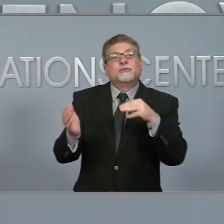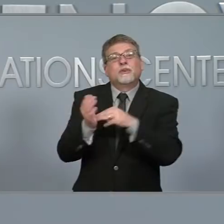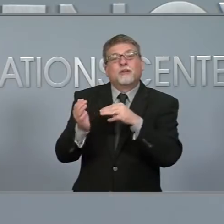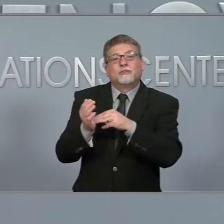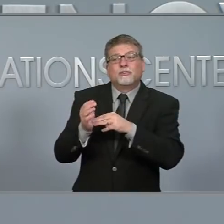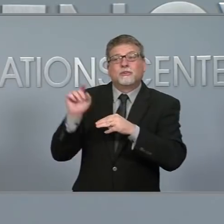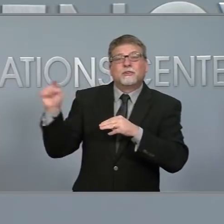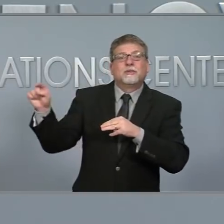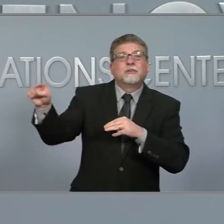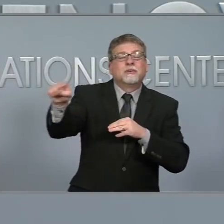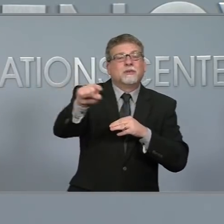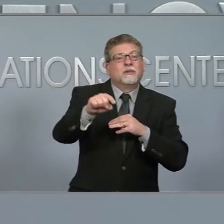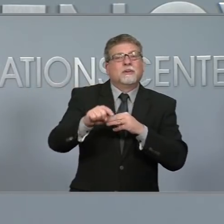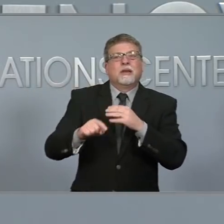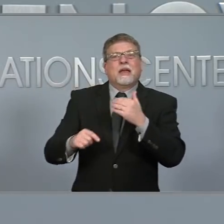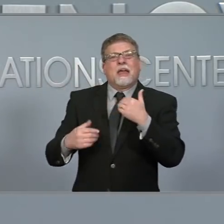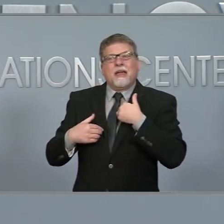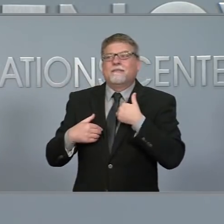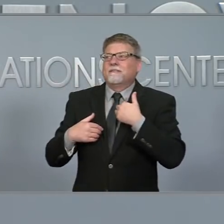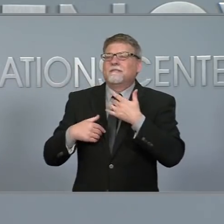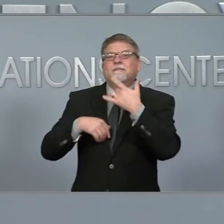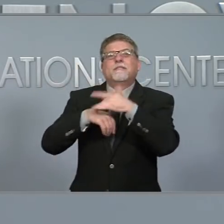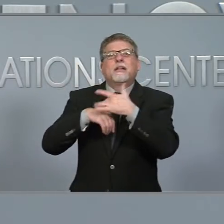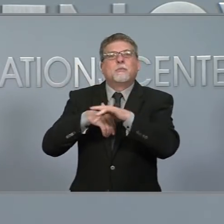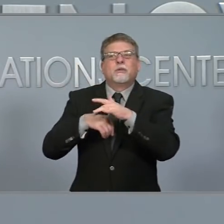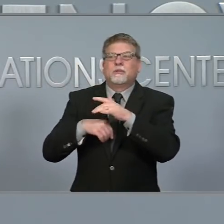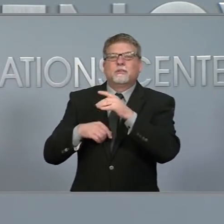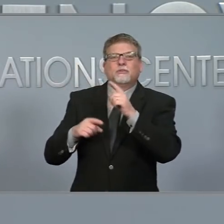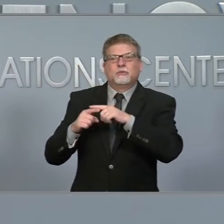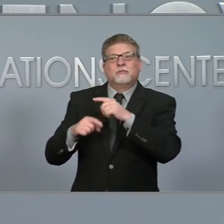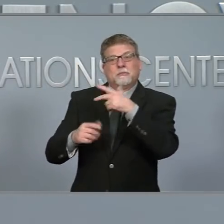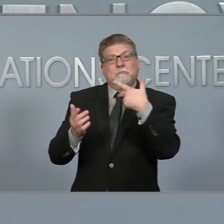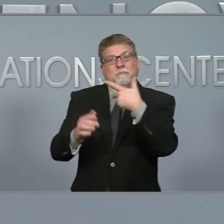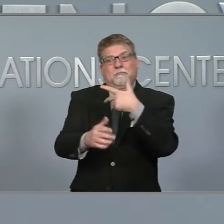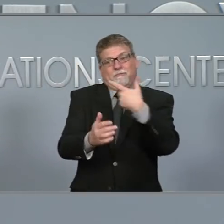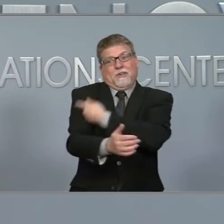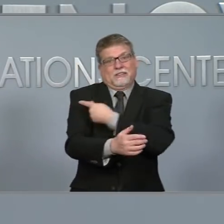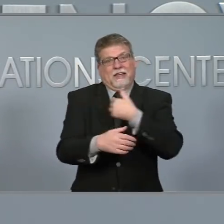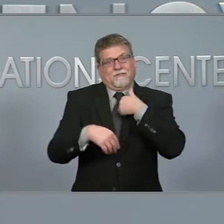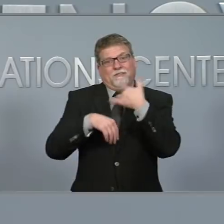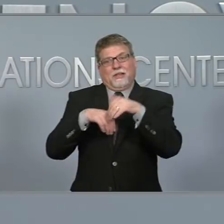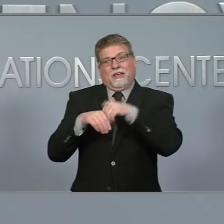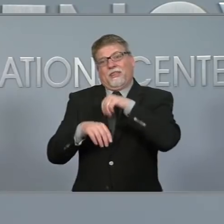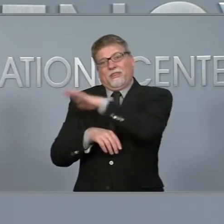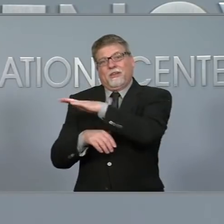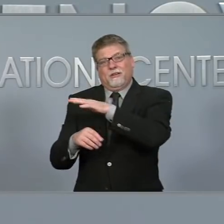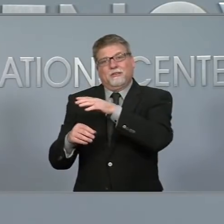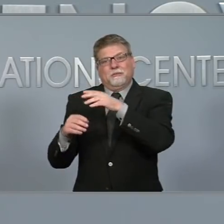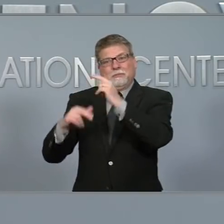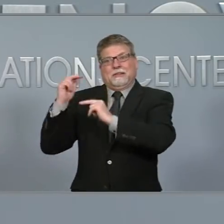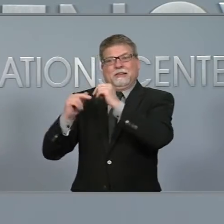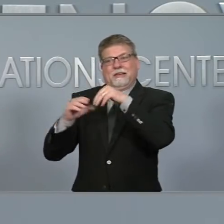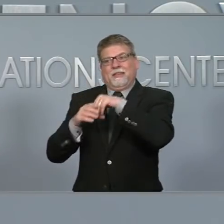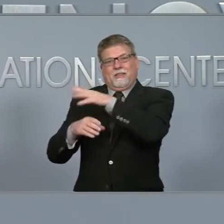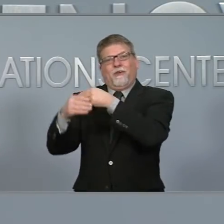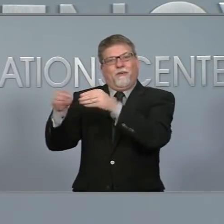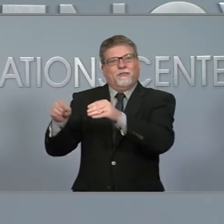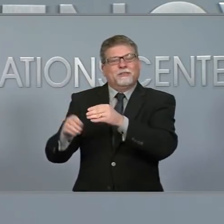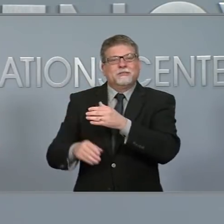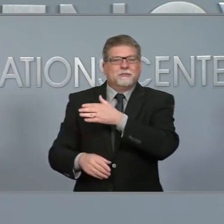elegibles seguirá con las vacunas y refuerzos y la otra